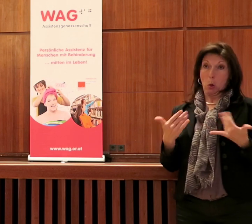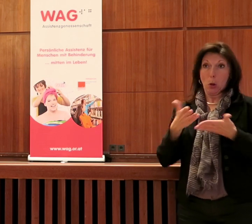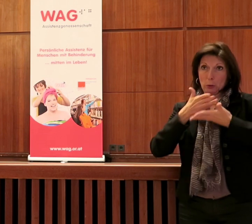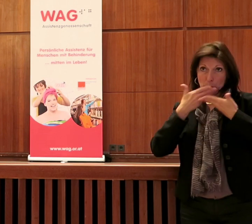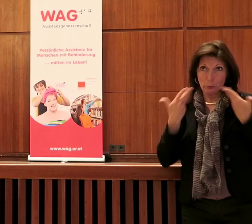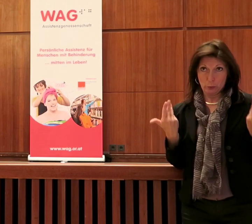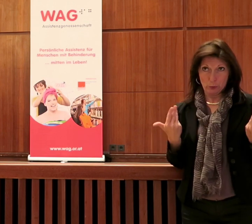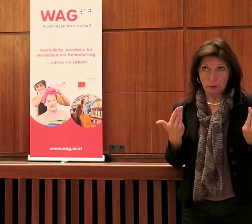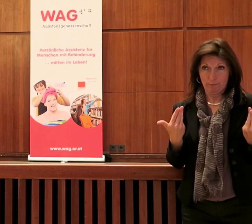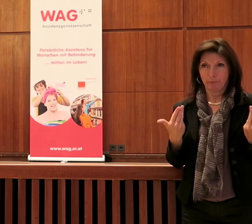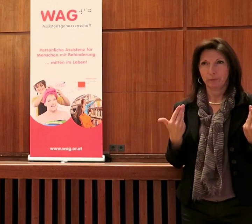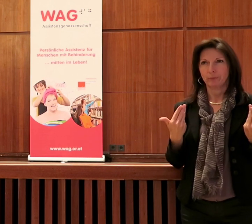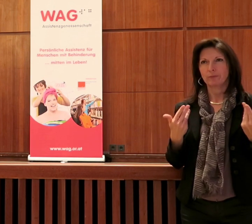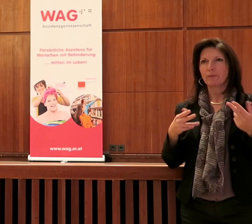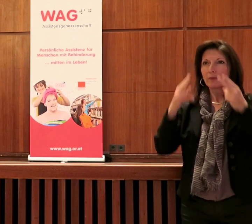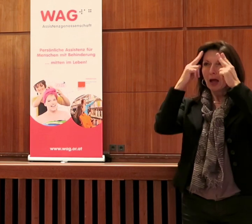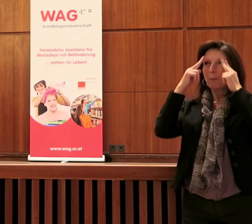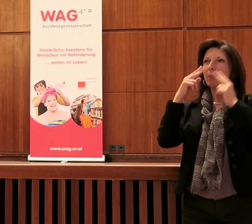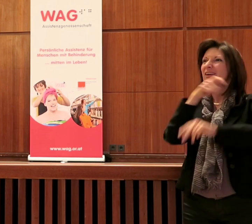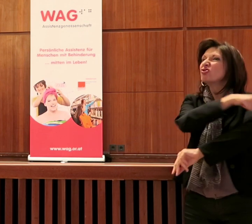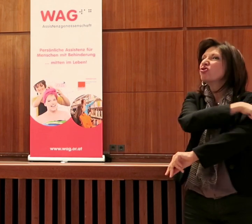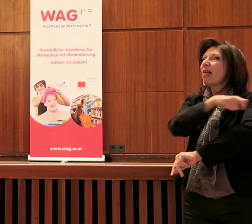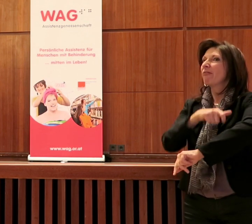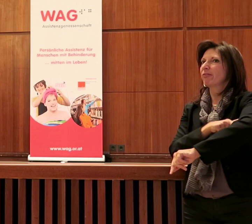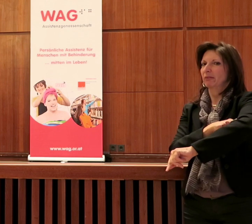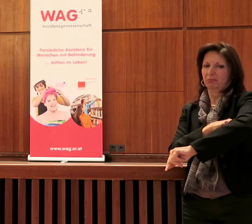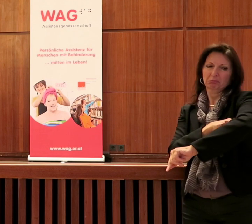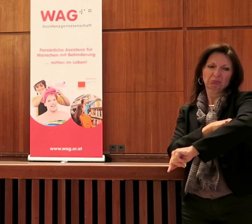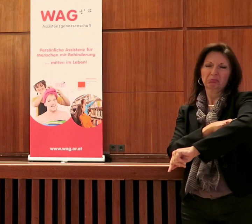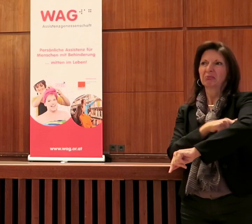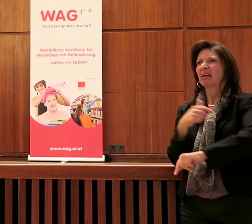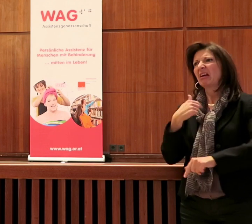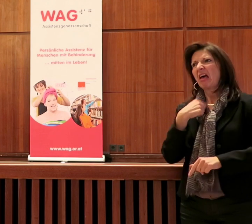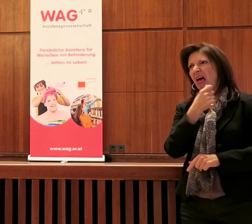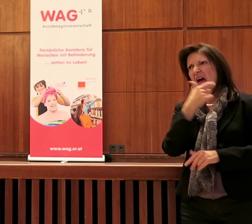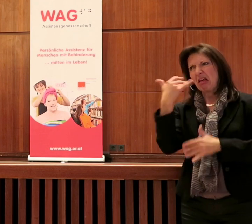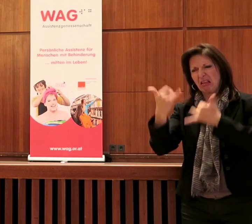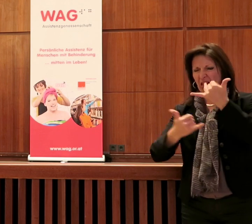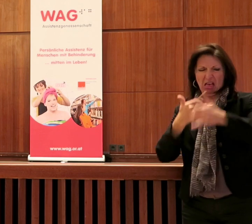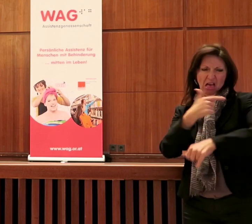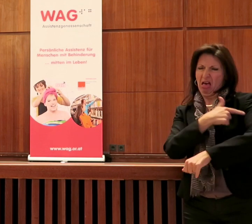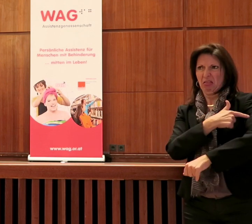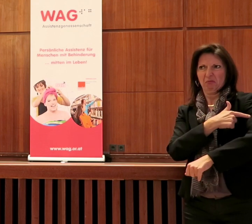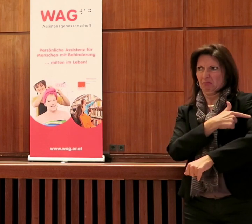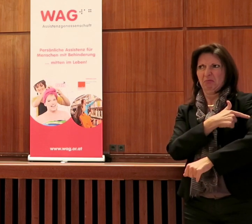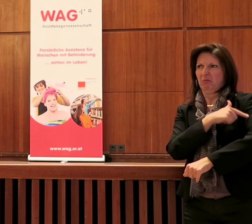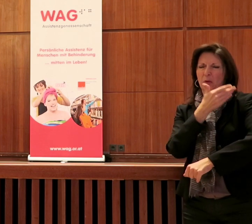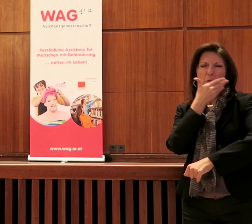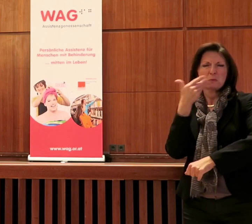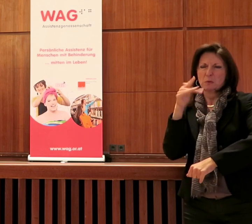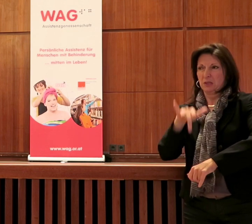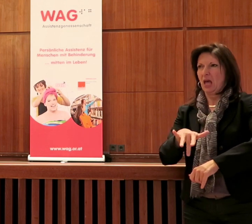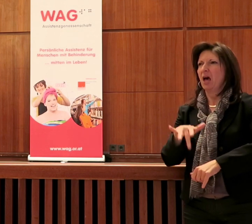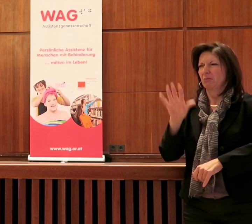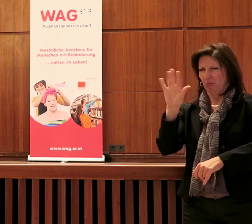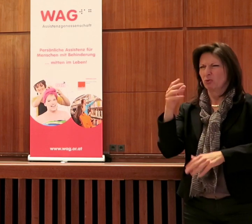Und zwar die Blindenschleife. Ich hab meine seit ein paar Jahren nicht mehr. Und zwar... Ja, das ist, wie gesagt, schon ein paar Jahre her.